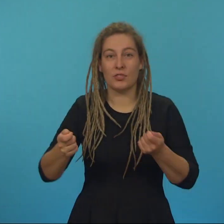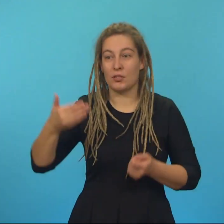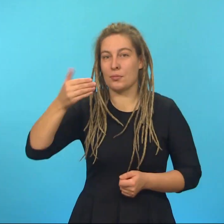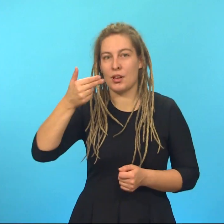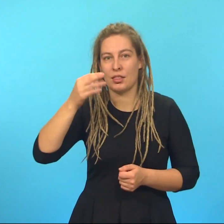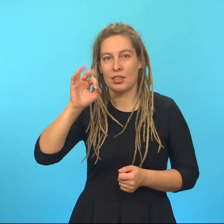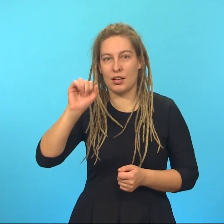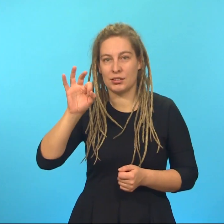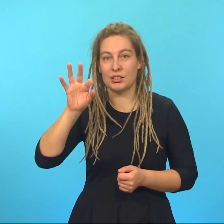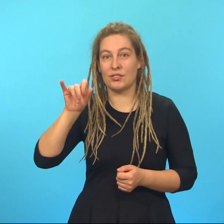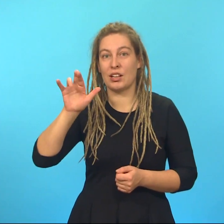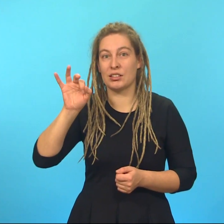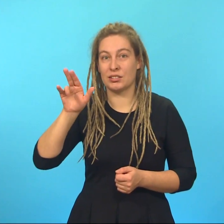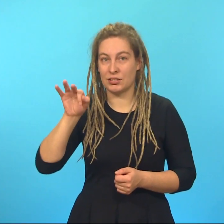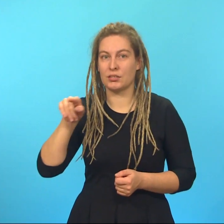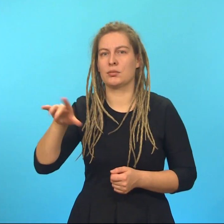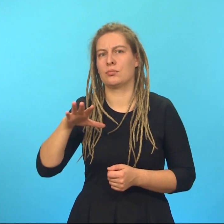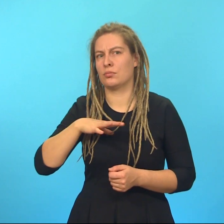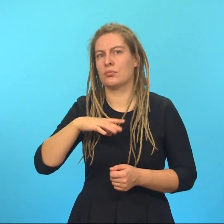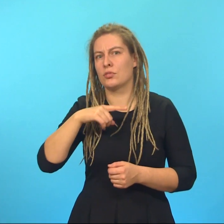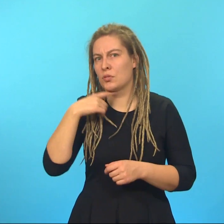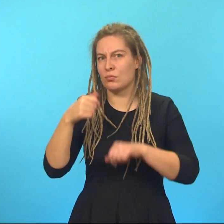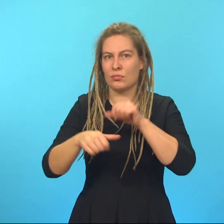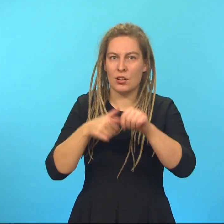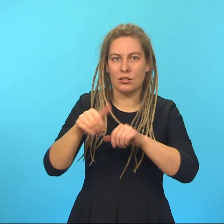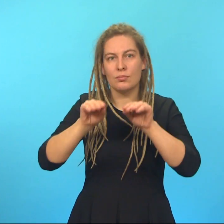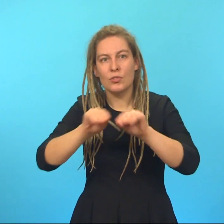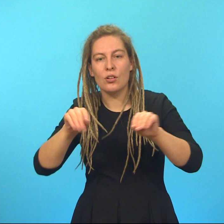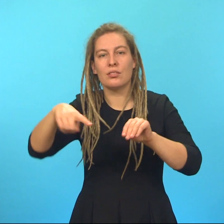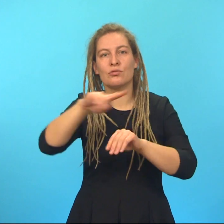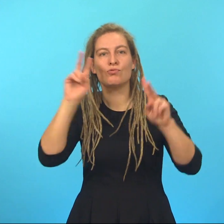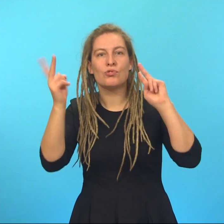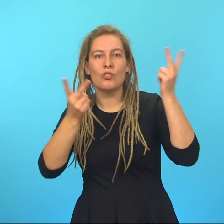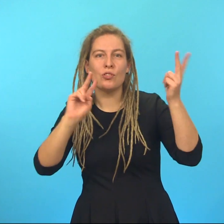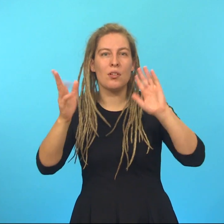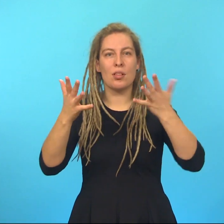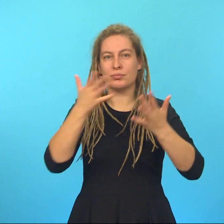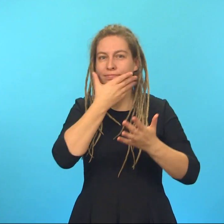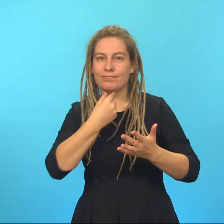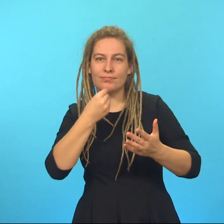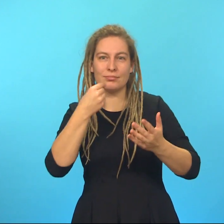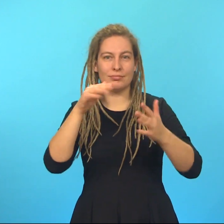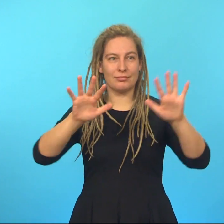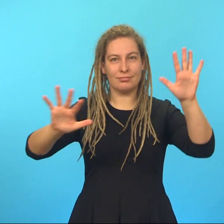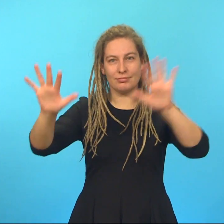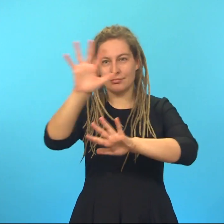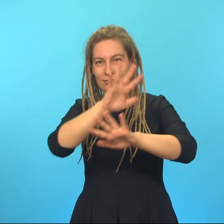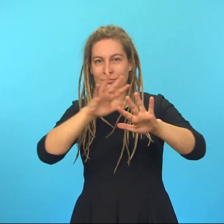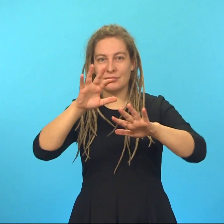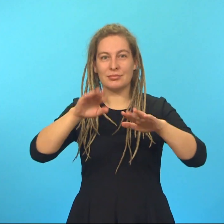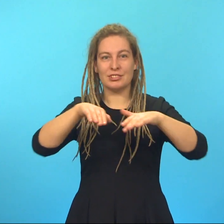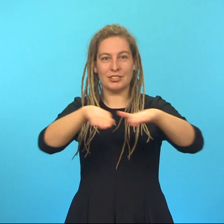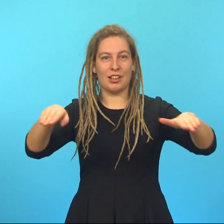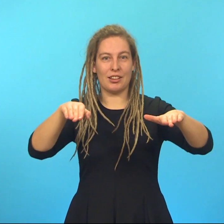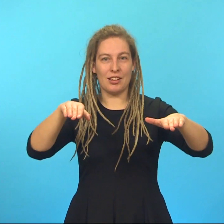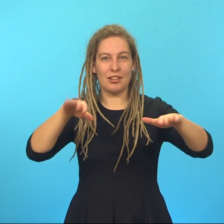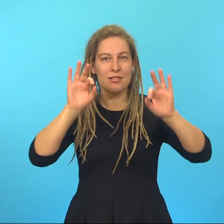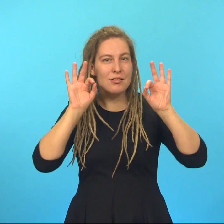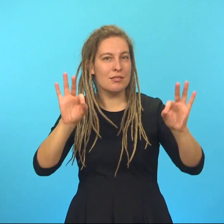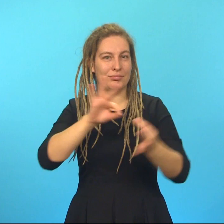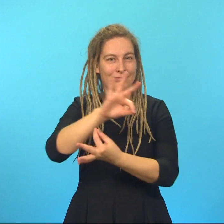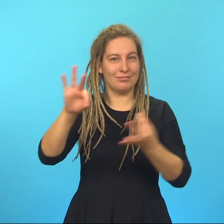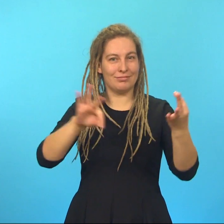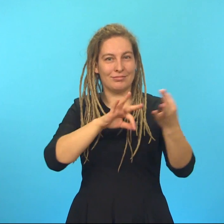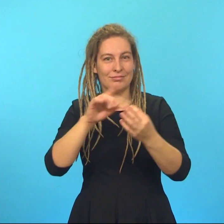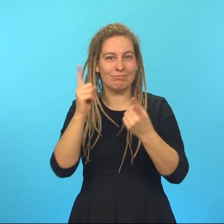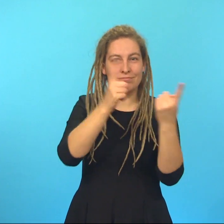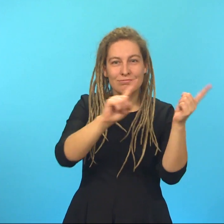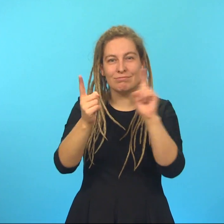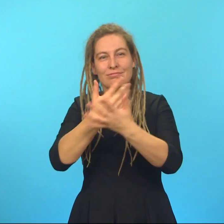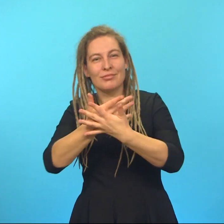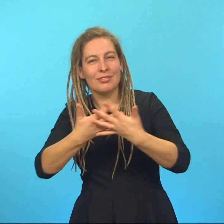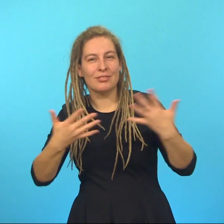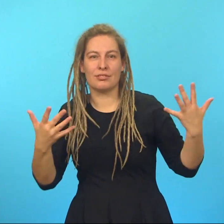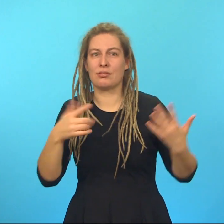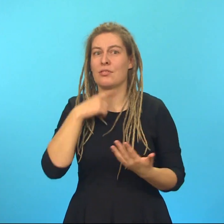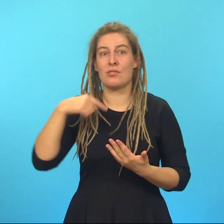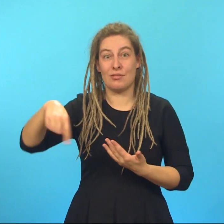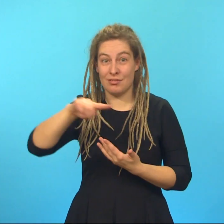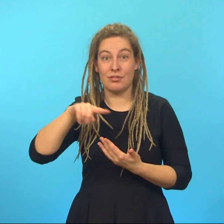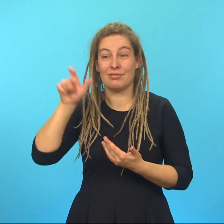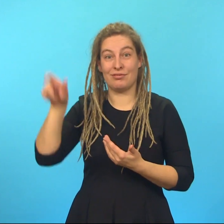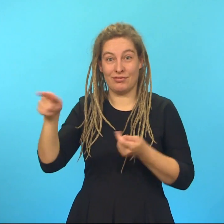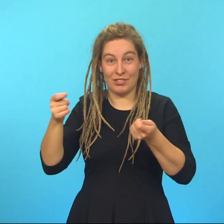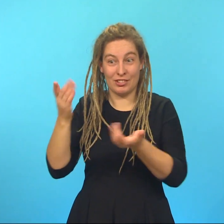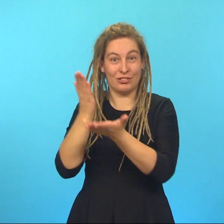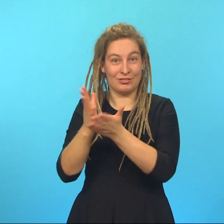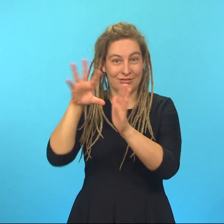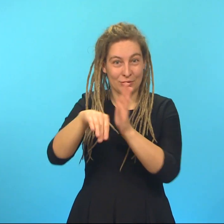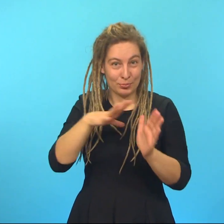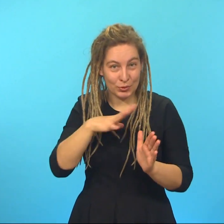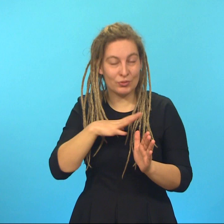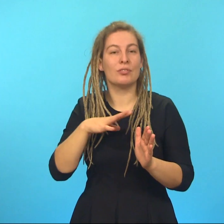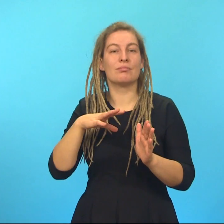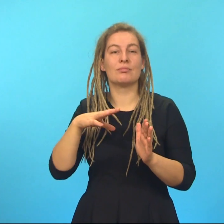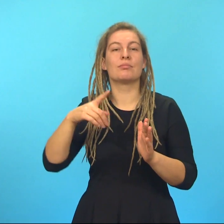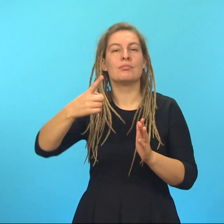Centrą ilgą laiką reprezentavo ir šokių kolektyvai, vadovaujami choreografo Manto Svirskio.